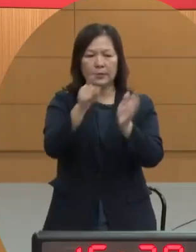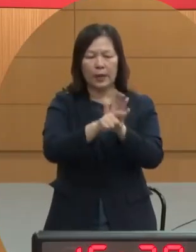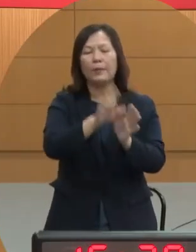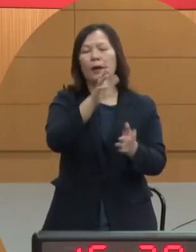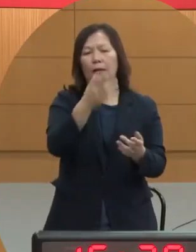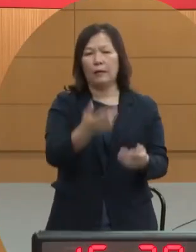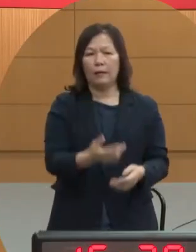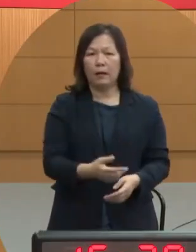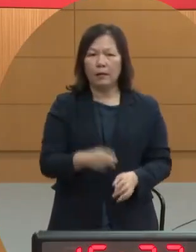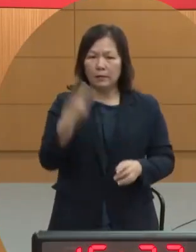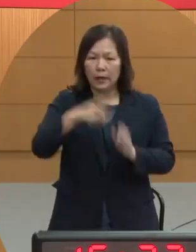講一下蘇震清